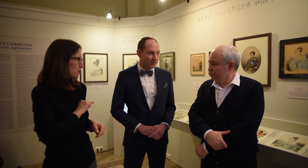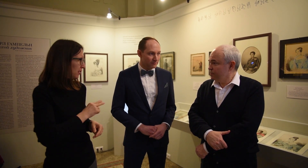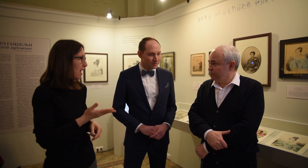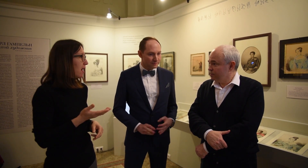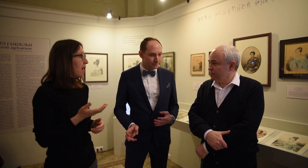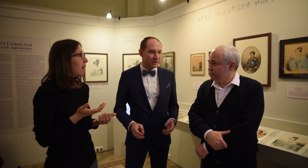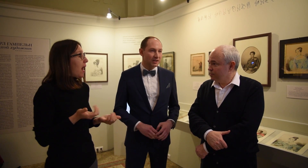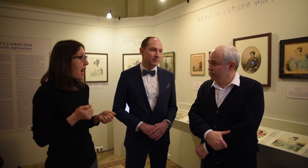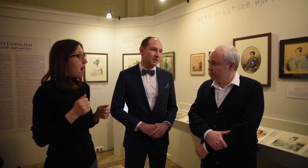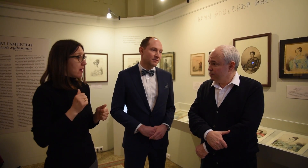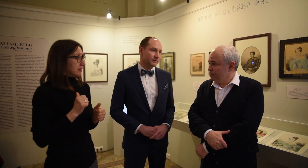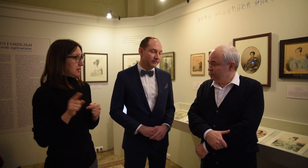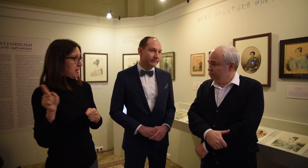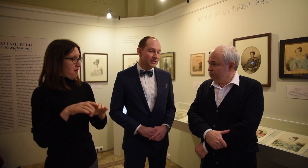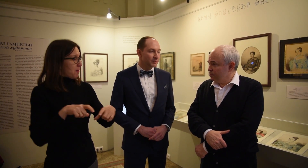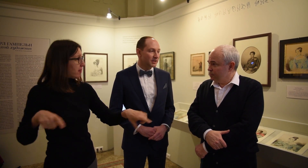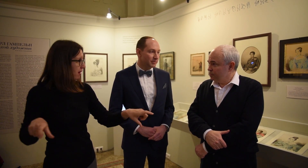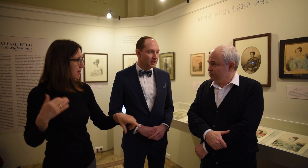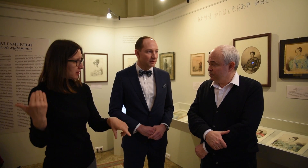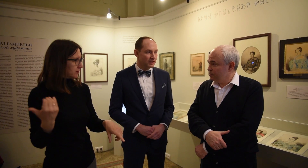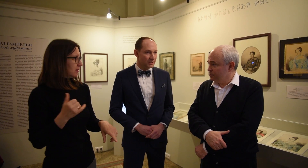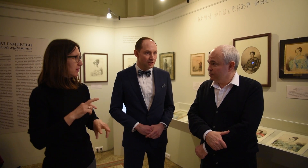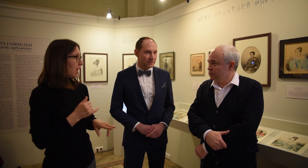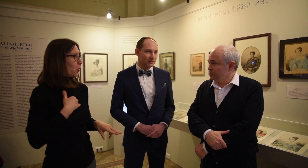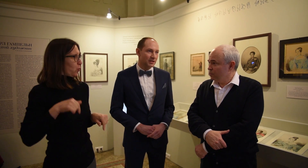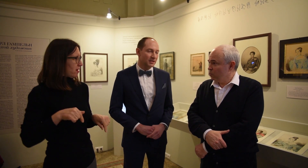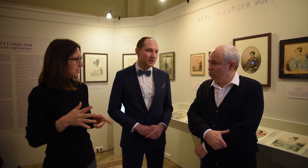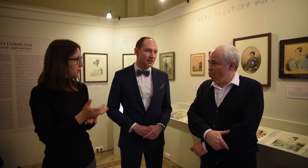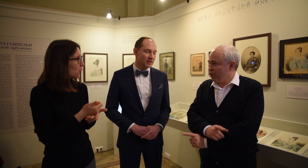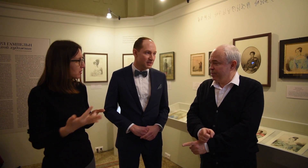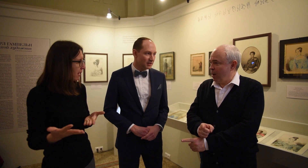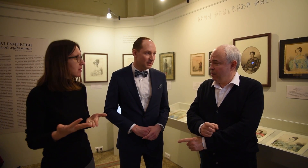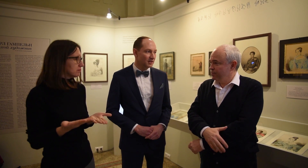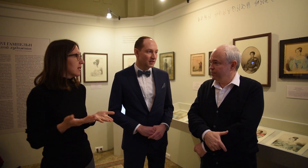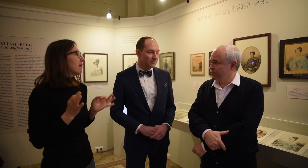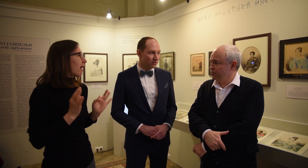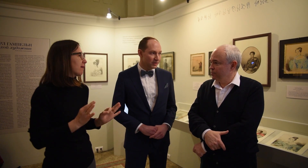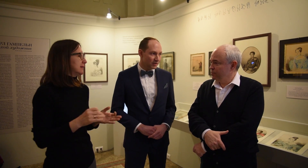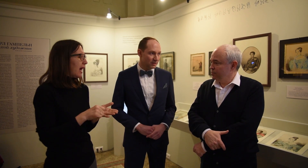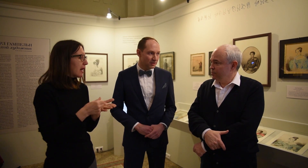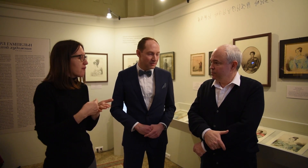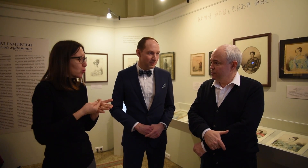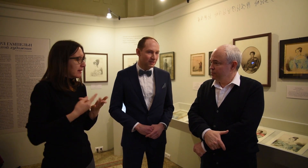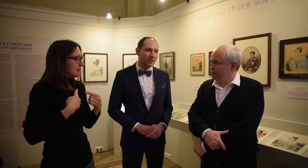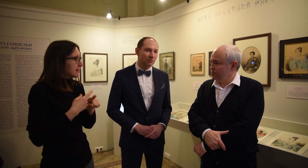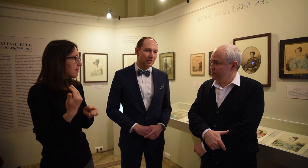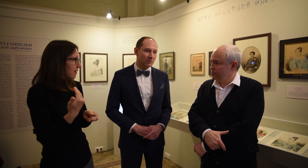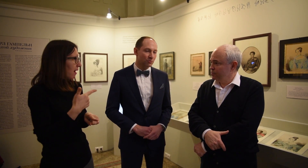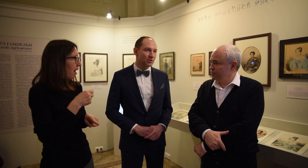В экземпляре панорамы из нашего собрания как раз гравёрная техника Гампельна,